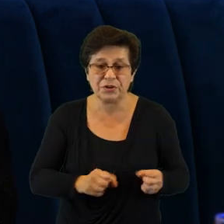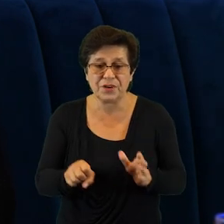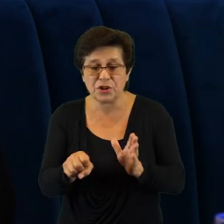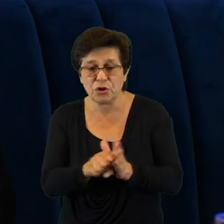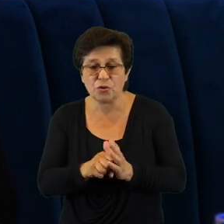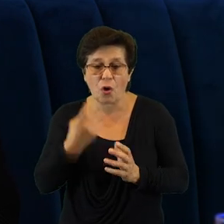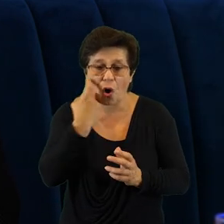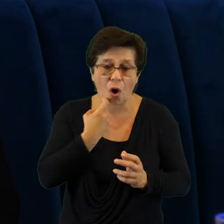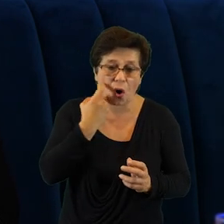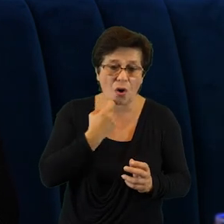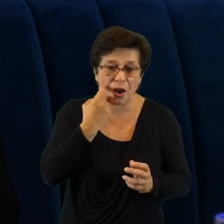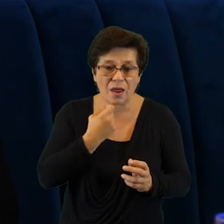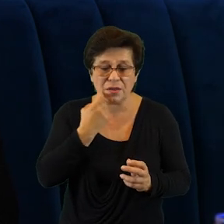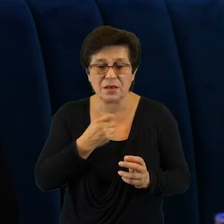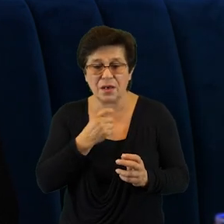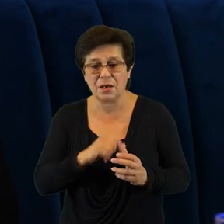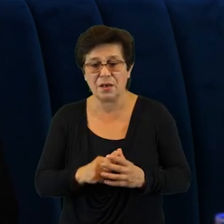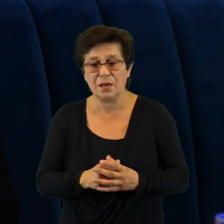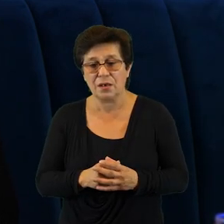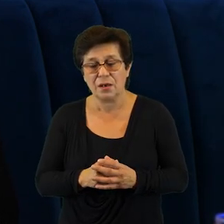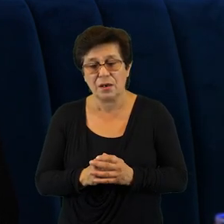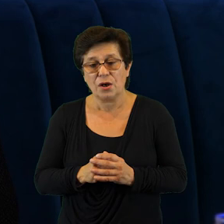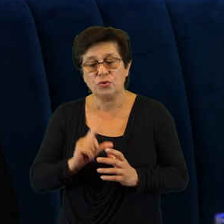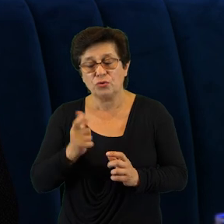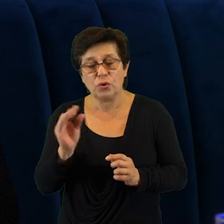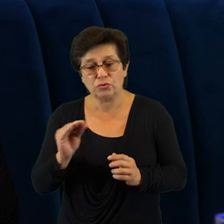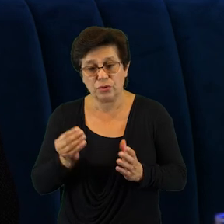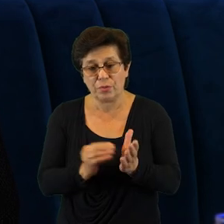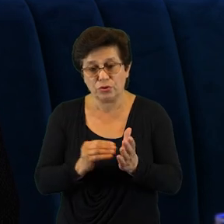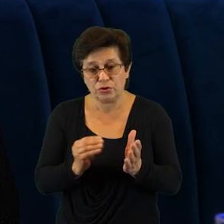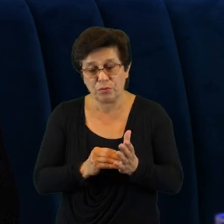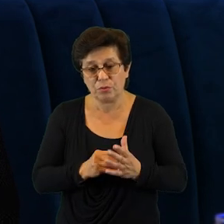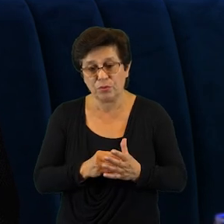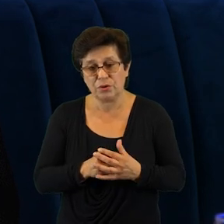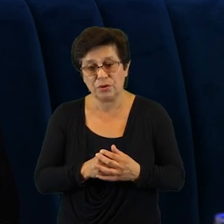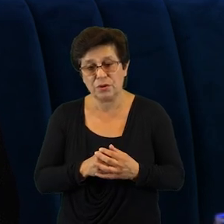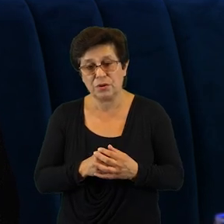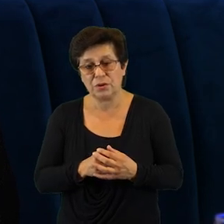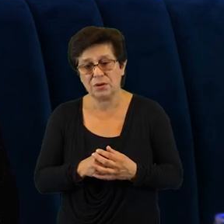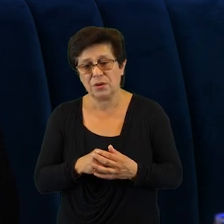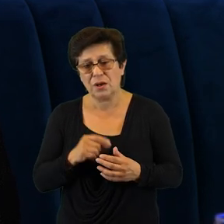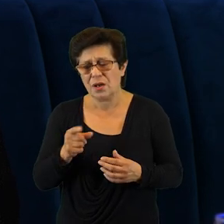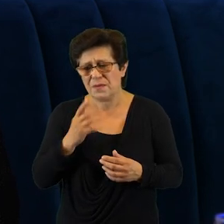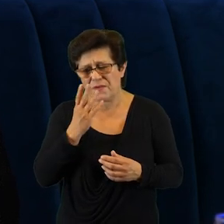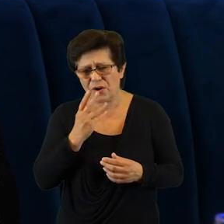wymienił jeszcze całkiem przytomnie, czego by potrzebował. Więc nie wyglądało to tak groźnie,